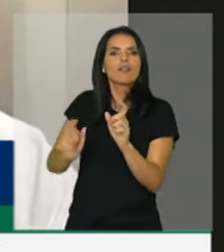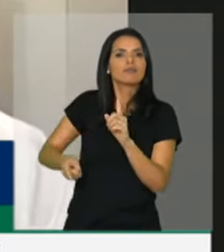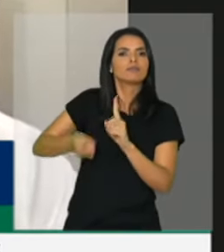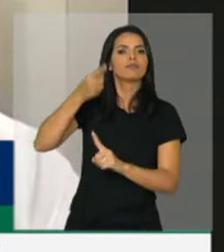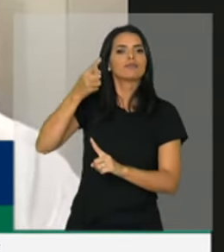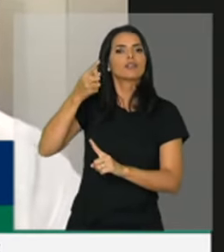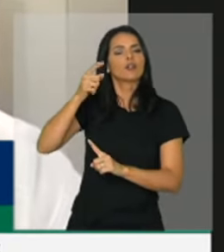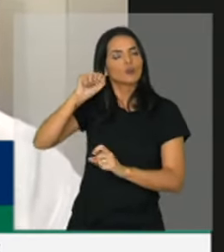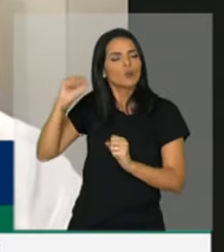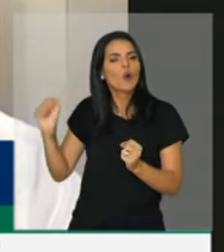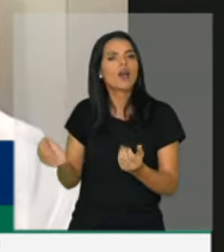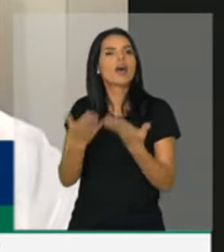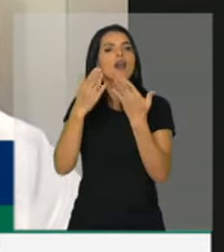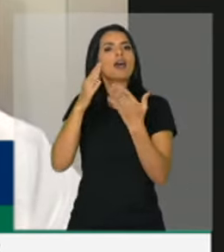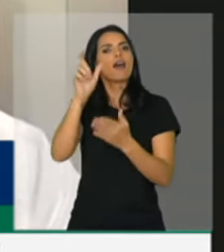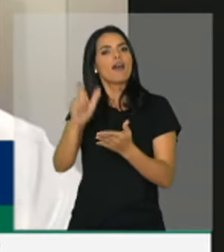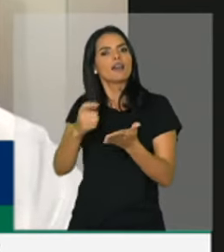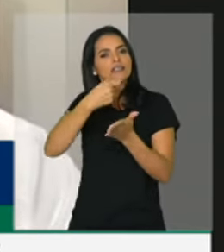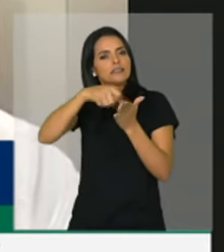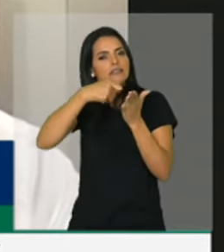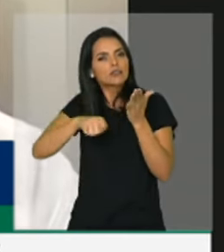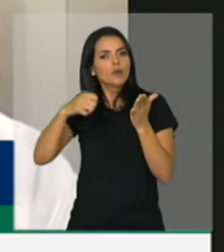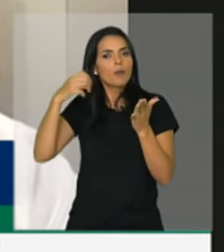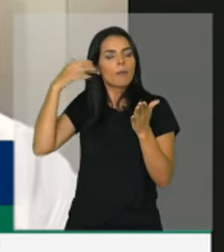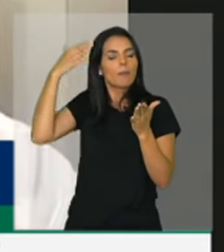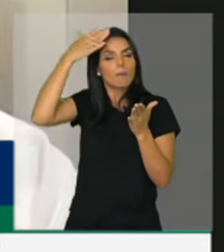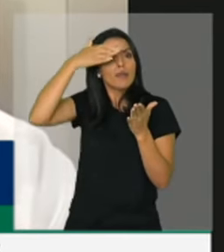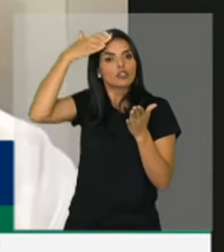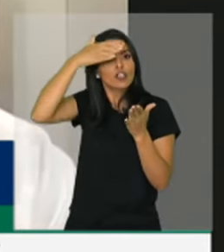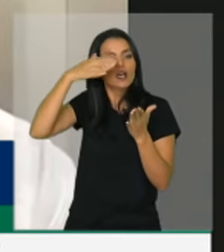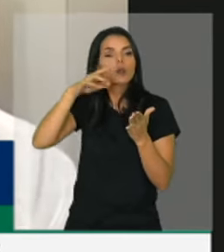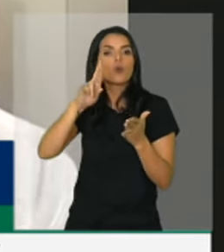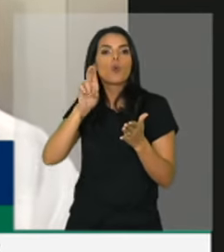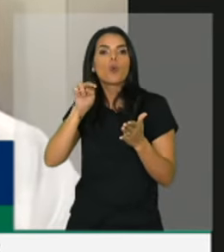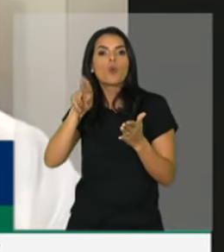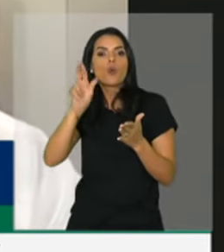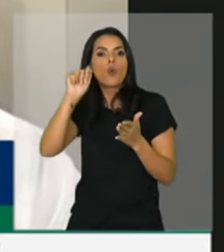GRANDE DO SUL AVO, FAZIA TANTOS ANOS DESDE QUE EU LEVANTEI O MEU ROSTO QUE ME